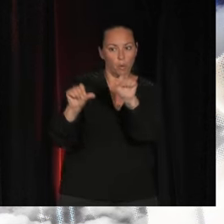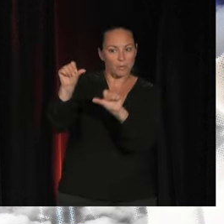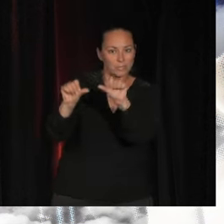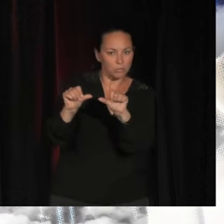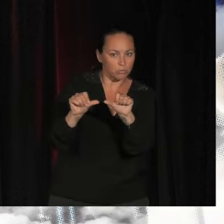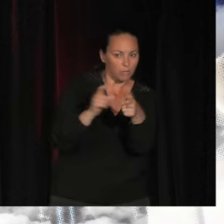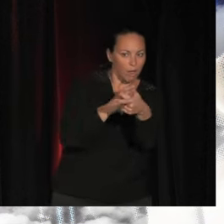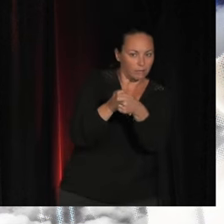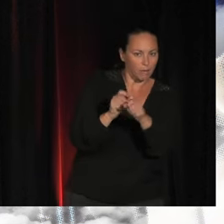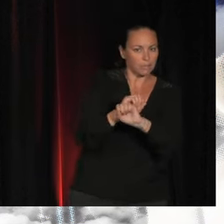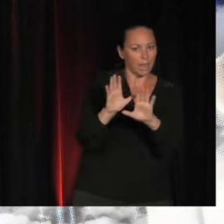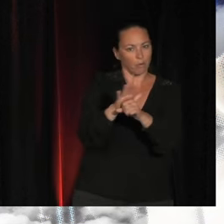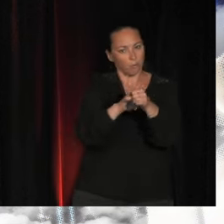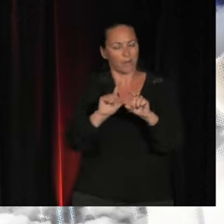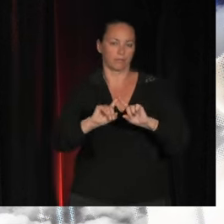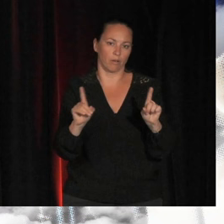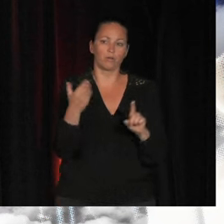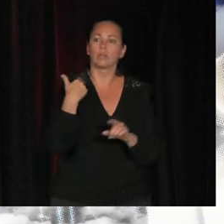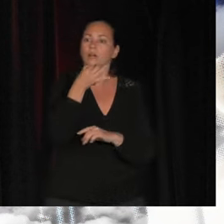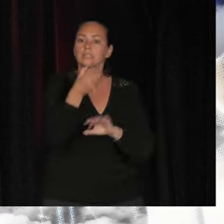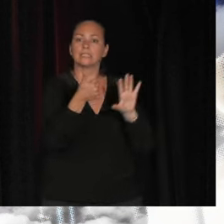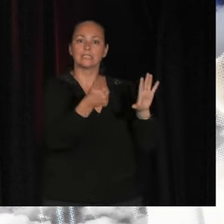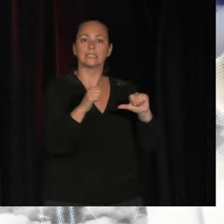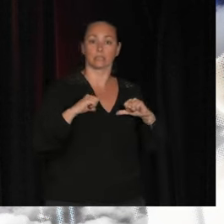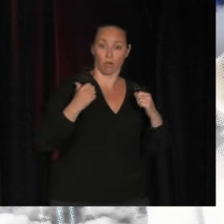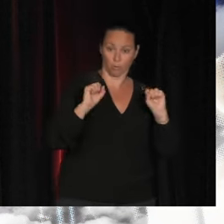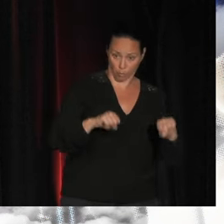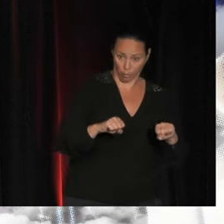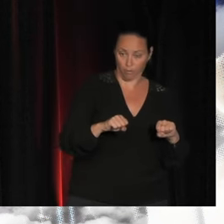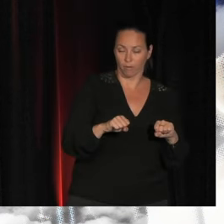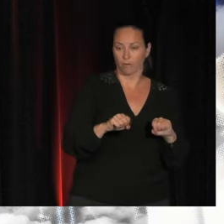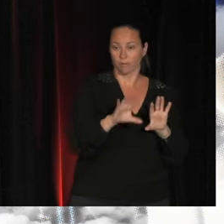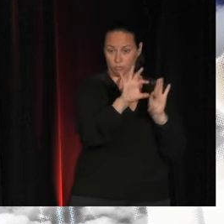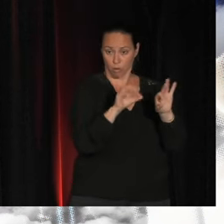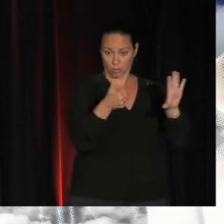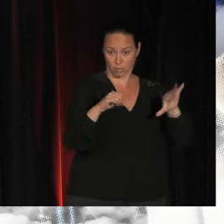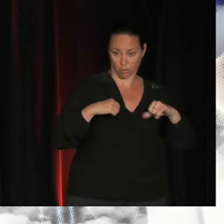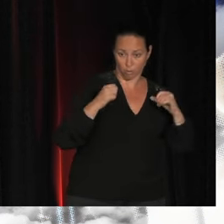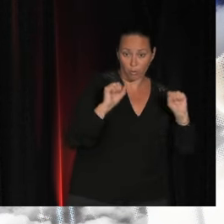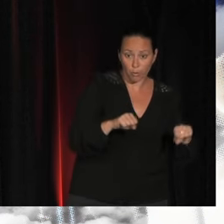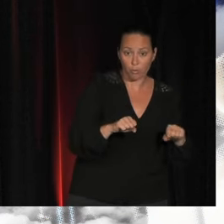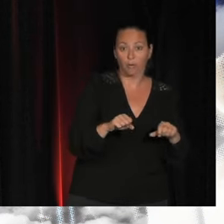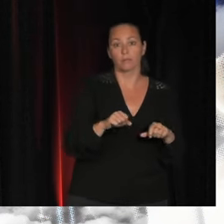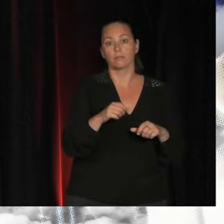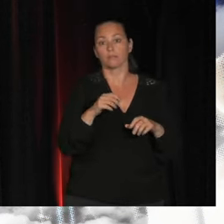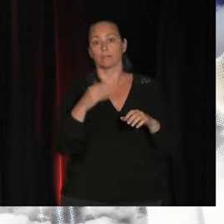C'est-à-dire que là, je vous ai dit tout à l'heure, on pouvait jouer six tanks à un moment. Au début, c'était même en mode hors compétitif, les parties rapides,